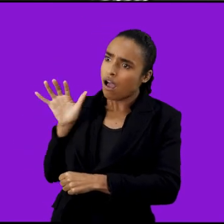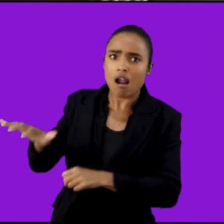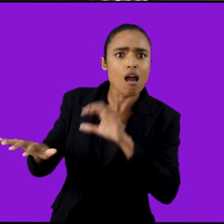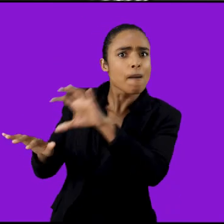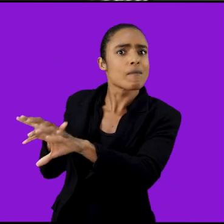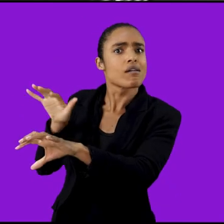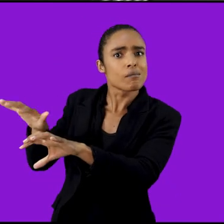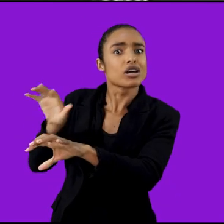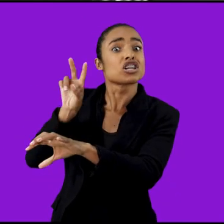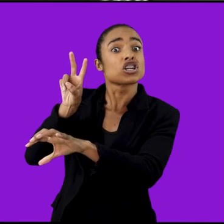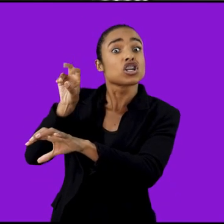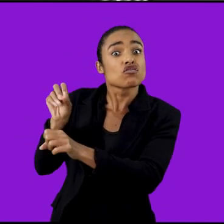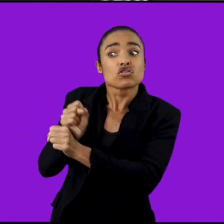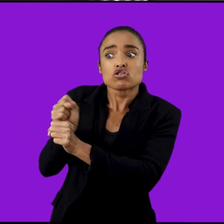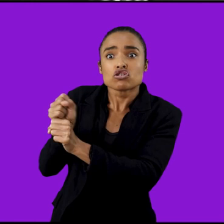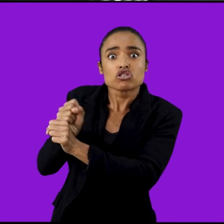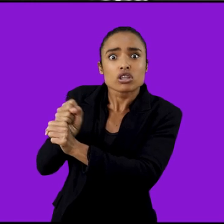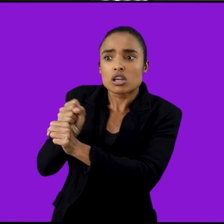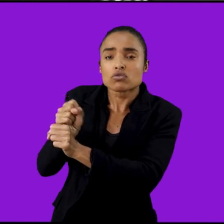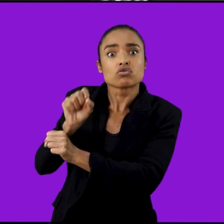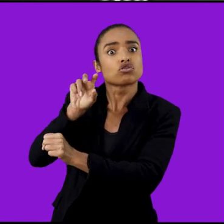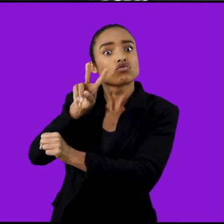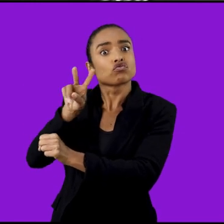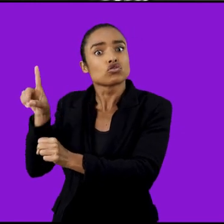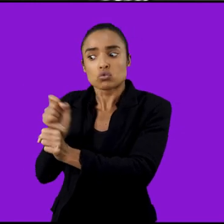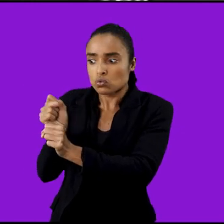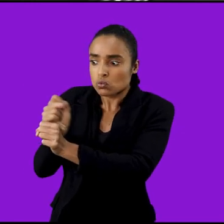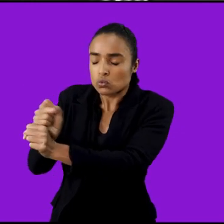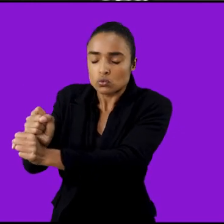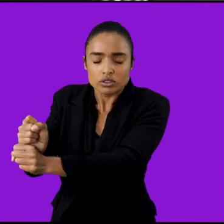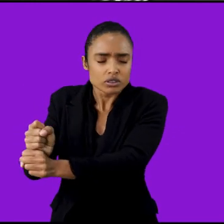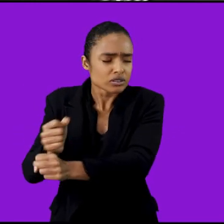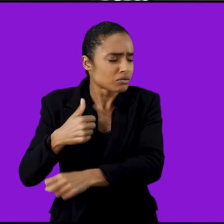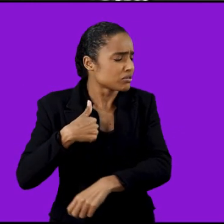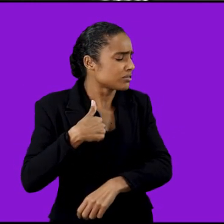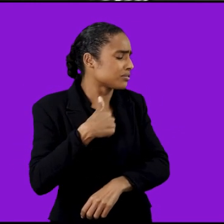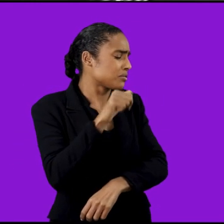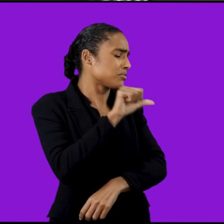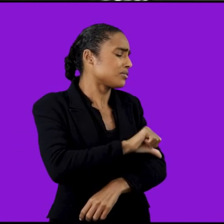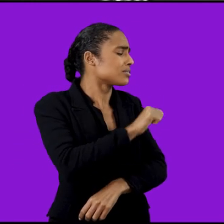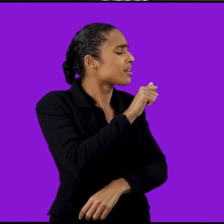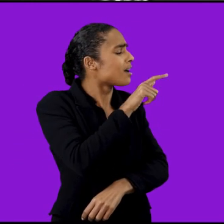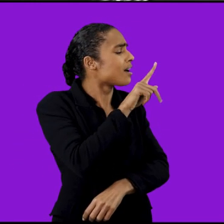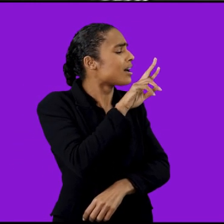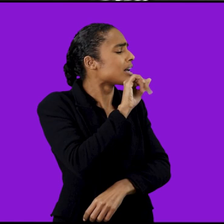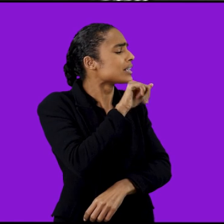da identidade vai crescendo. Então eu… Isso me dá uma crise, Adriana. Por quê? Porque eu fico pensando “Há 20 anos atrás, eu tava lá”. É